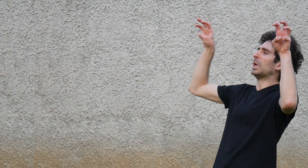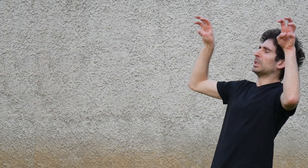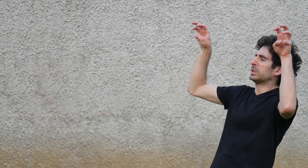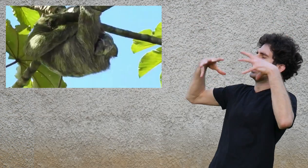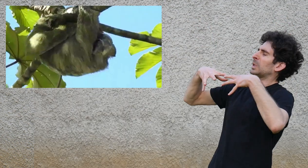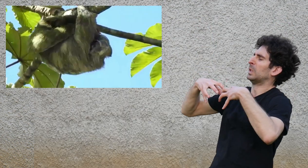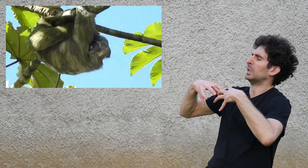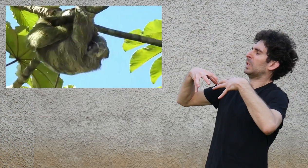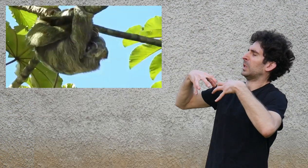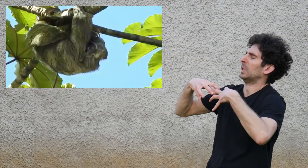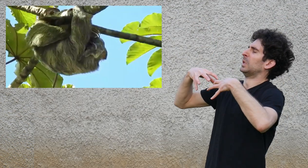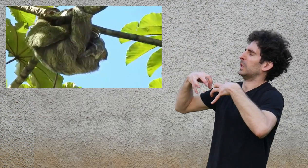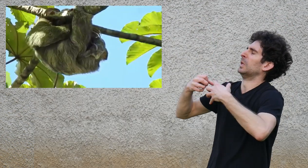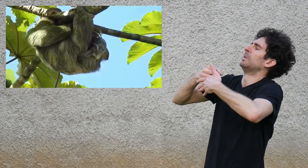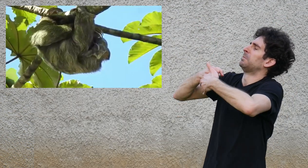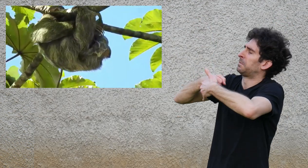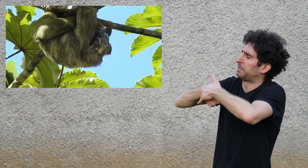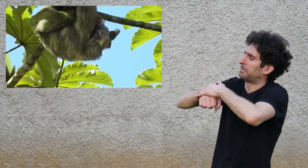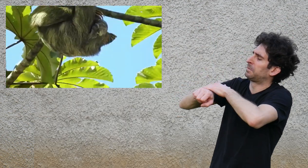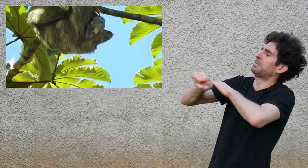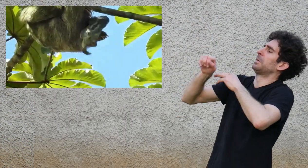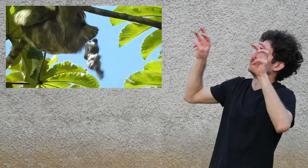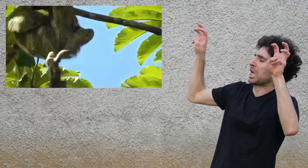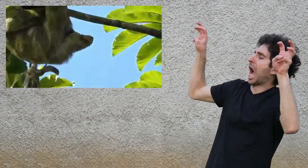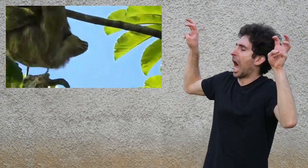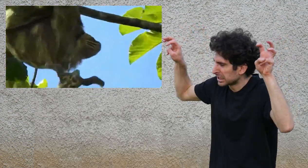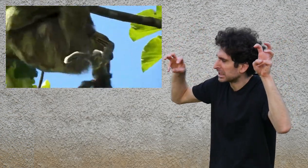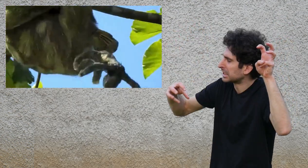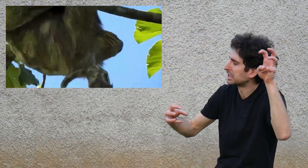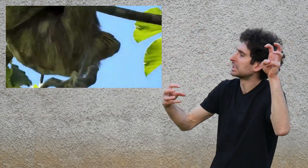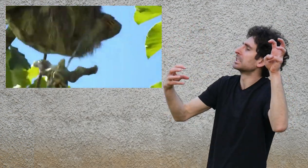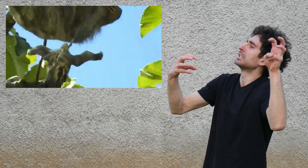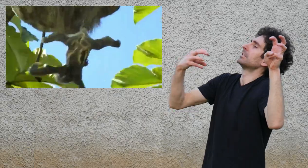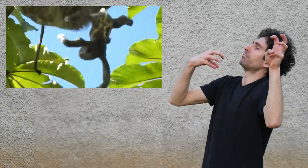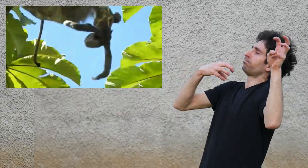*Contractions* *Accouchement* La mère amène le nouveau-né sur sa poitrine.